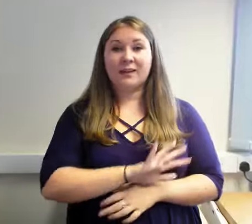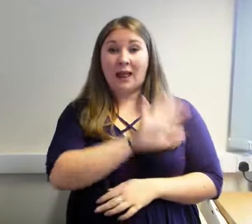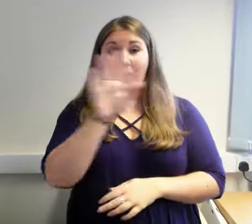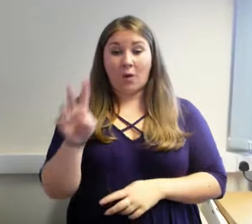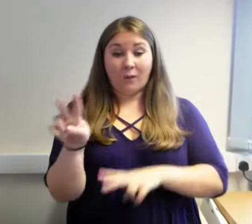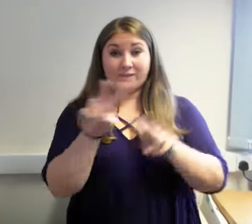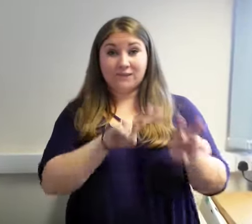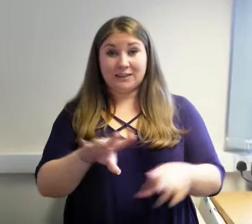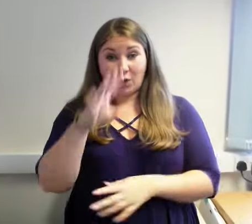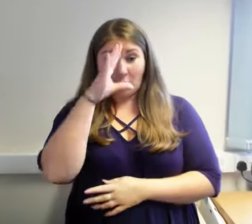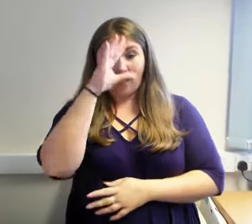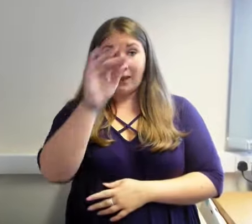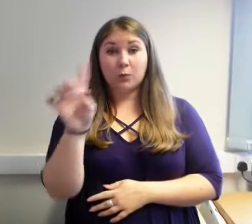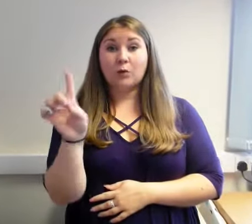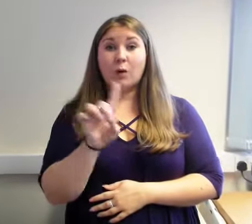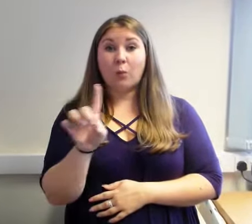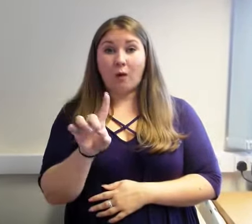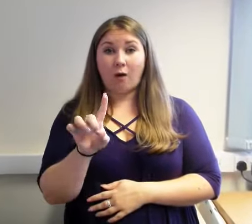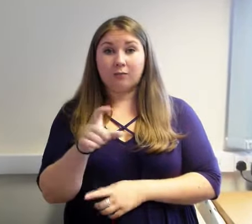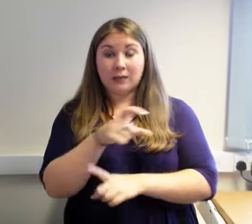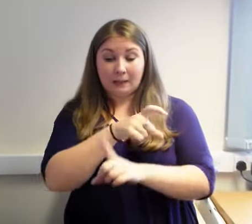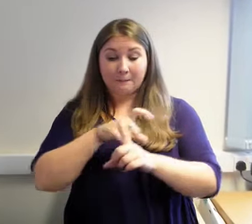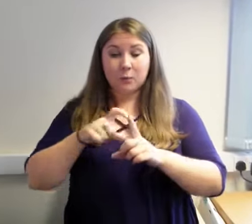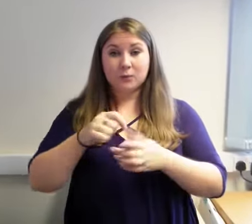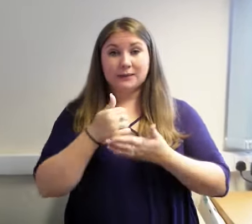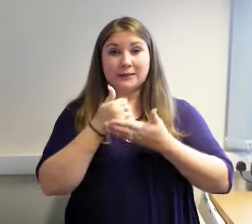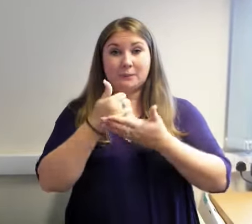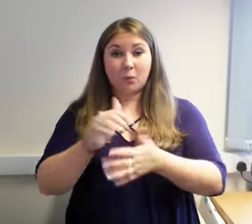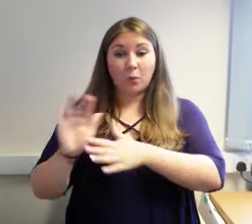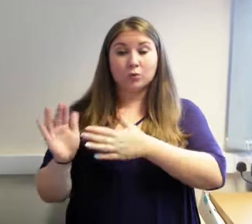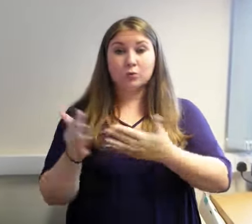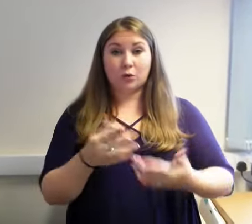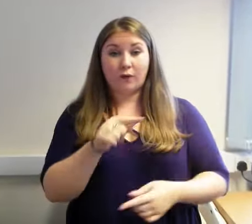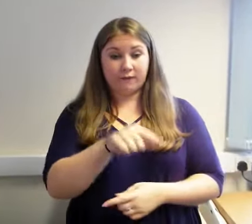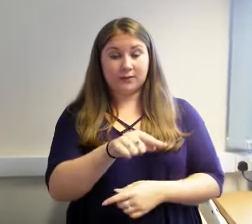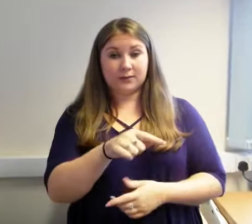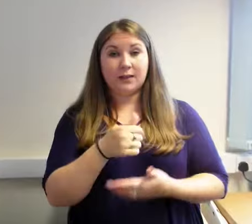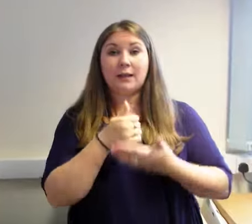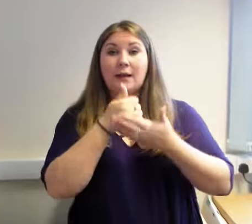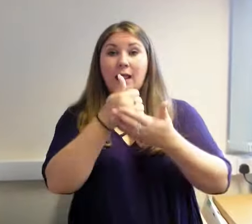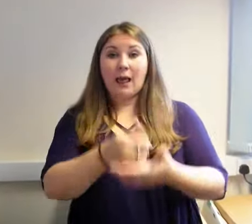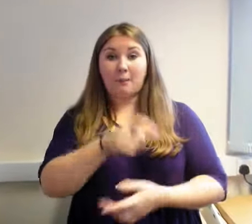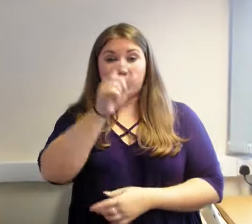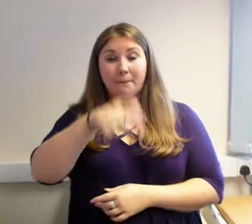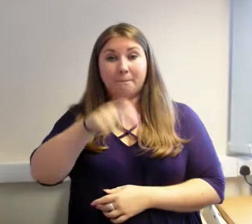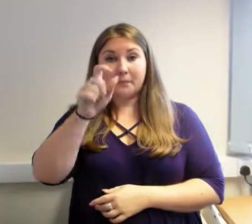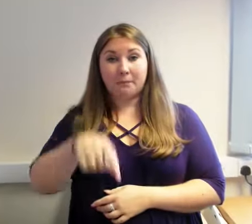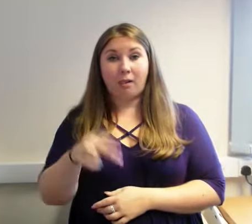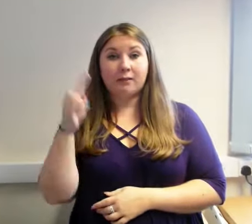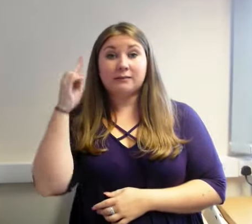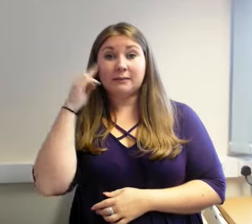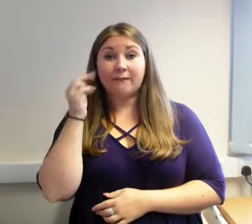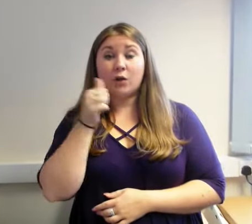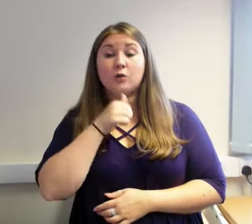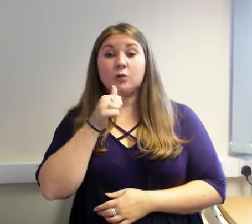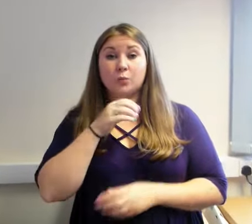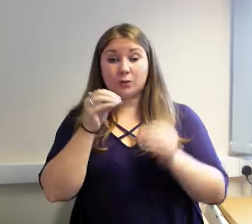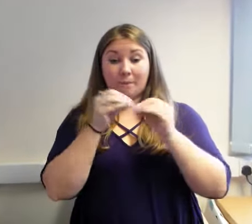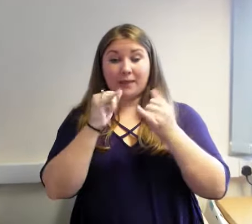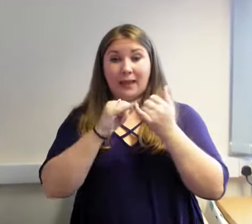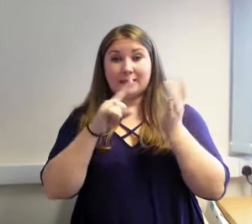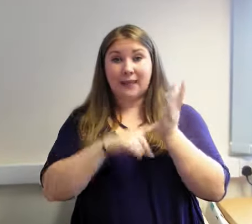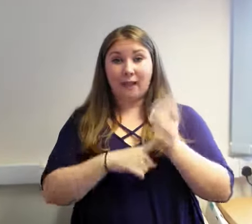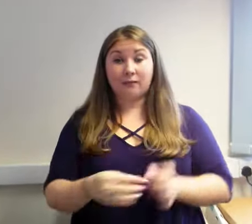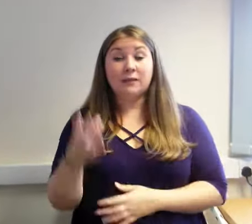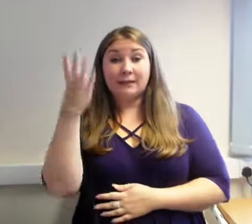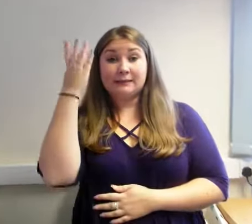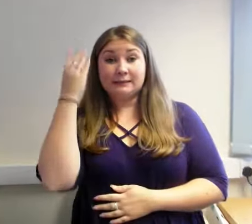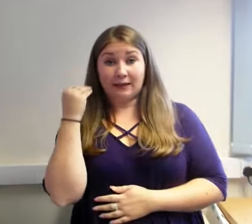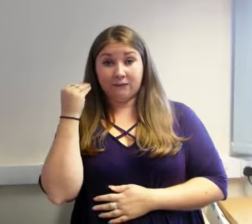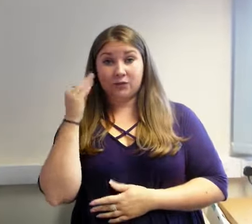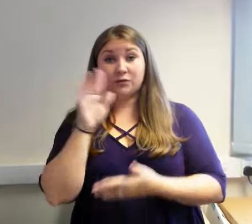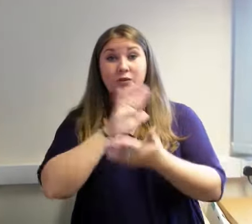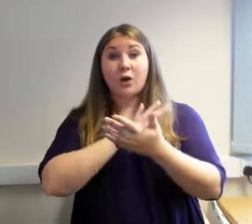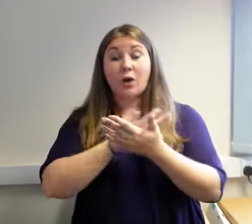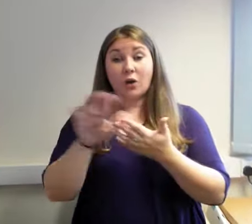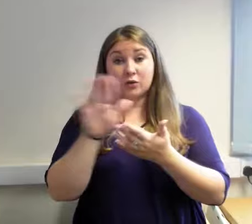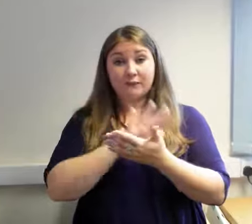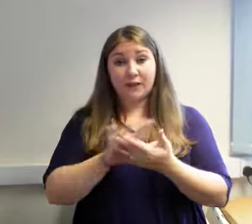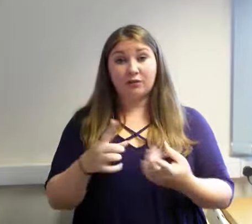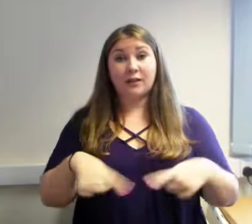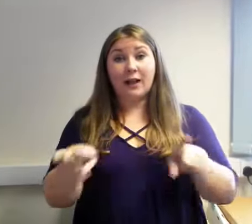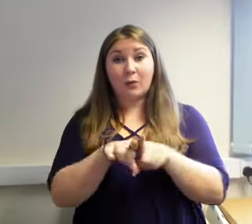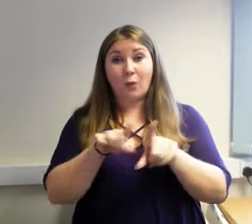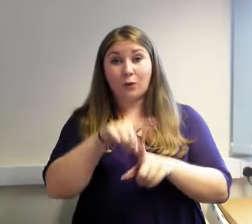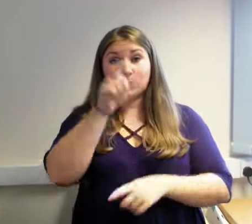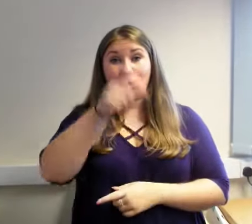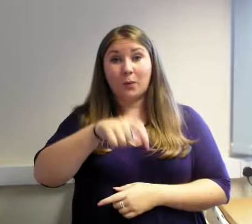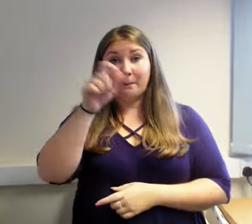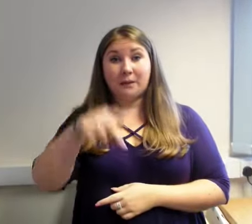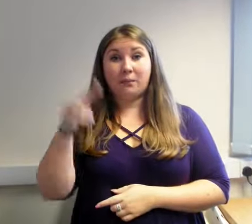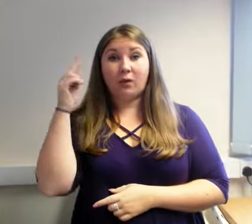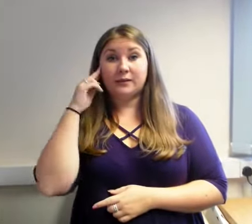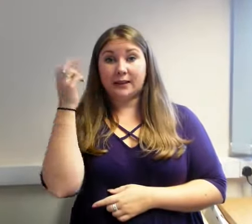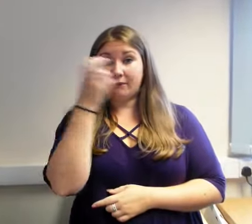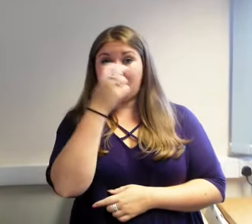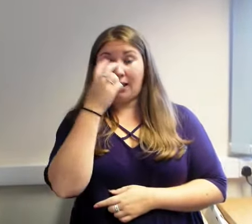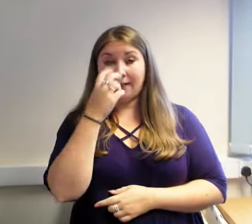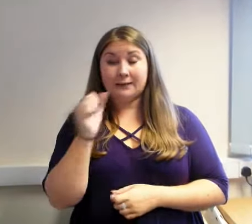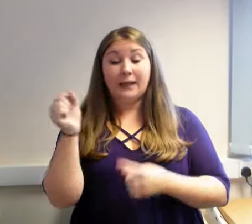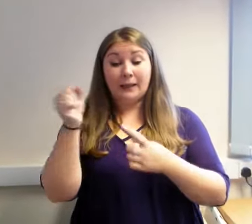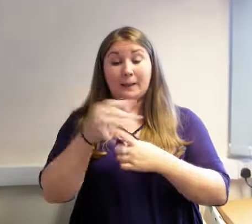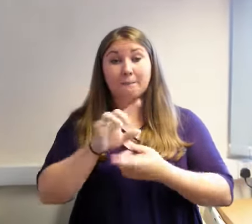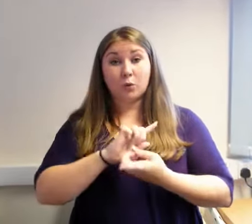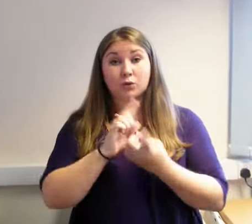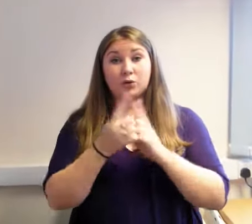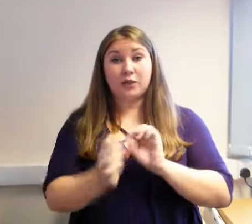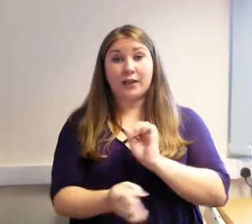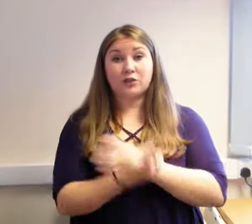Mae’r fideo yma yn rhoi gwybod ichi am newid pwysig sy’n cael ei wneud I’r Gwasanaeth Cymorth Cymunedol ar gyfer pobl sy’n Fyddar